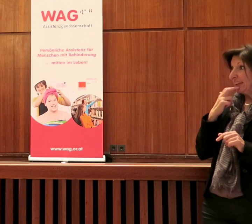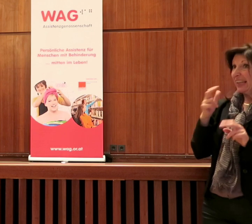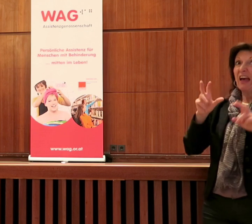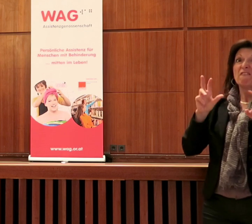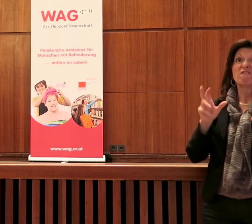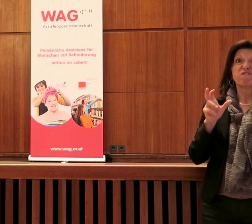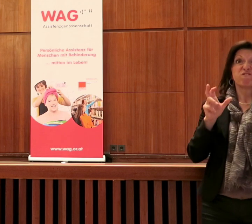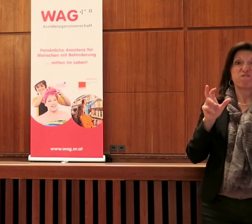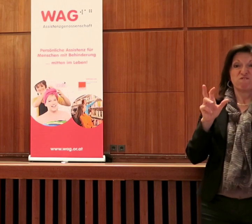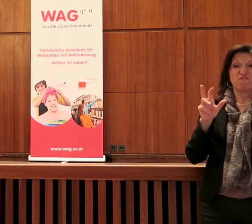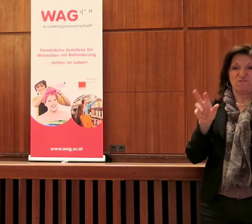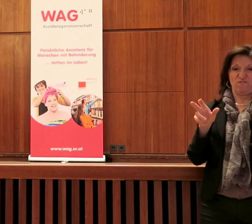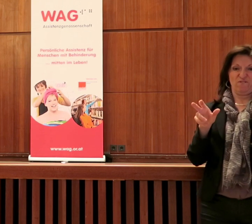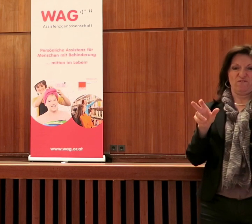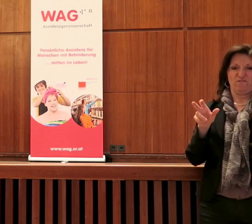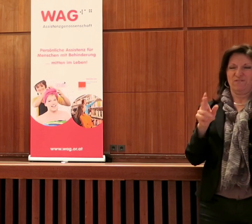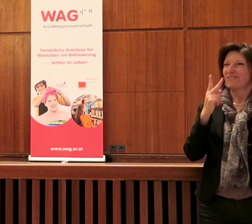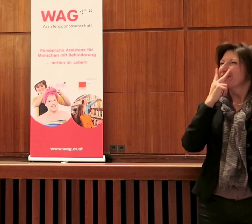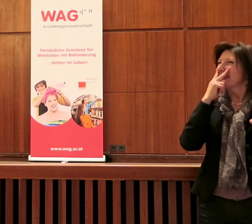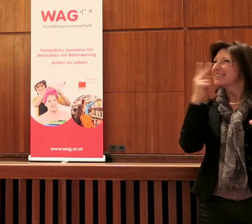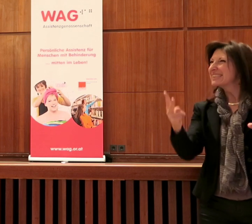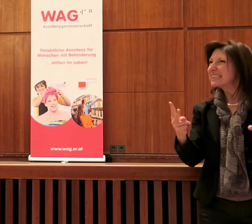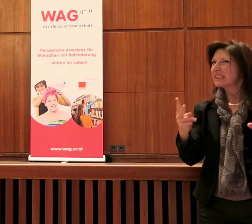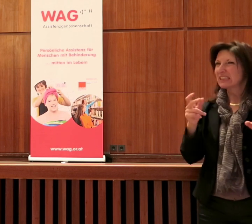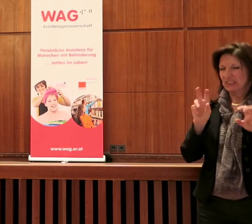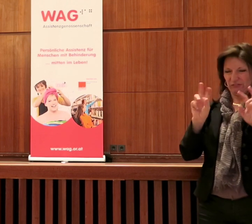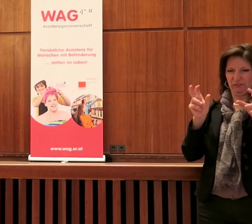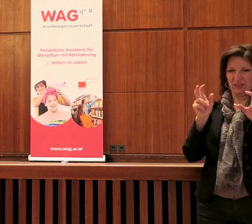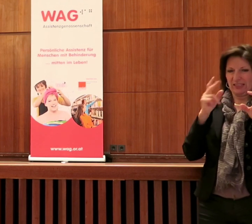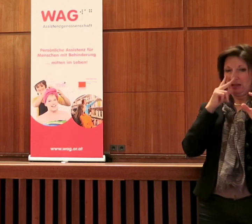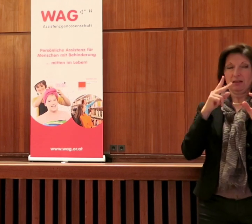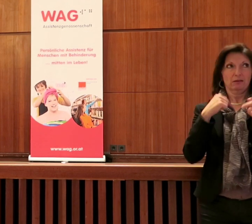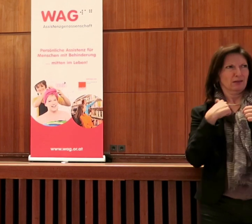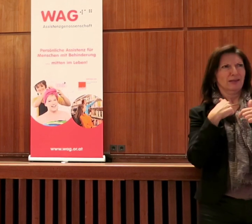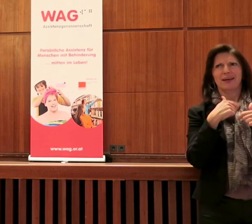Man hört so richtig: Die Schweißporen vom Verkäufer öffnen sich. Ja?